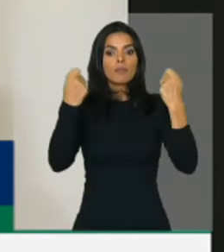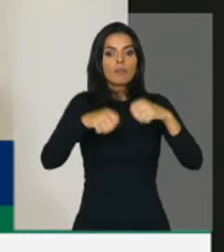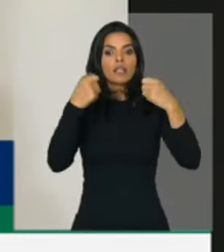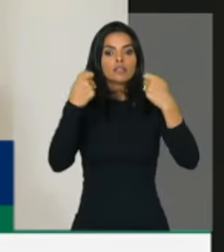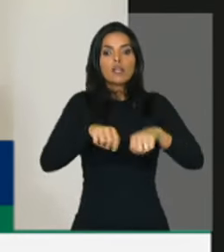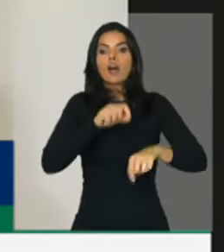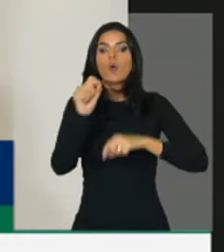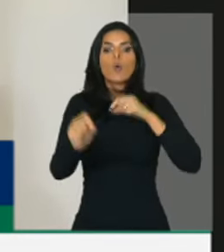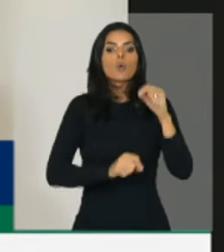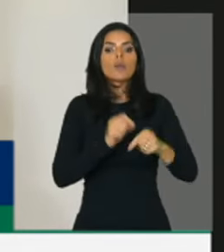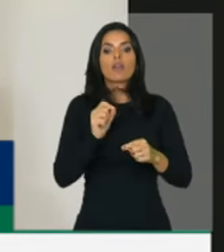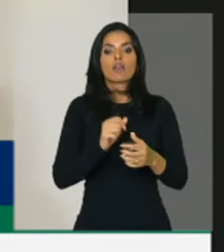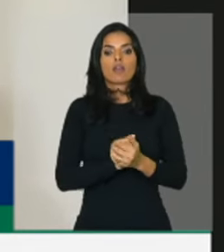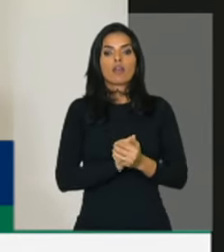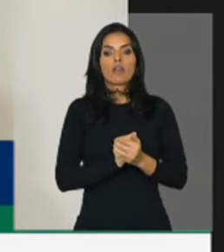NOSSOS INDÍGENAS DAS AMARRAS DO ESTADO. OS ÍNDIOS